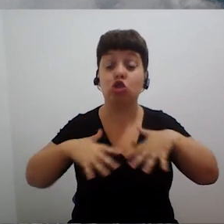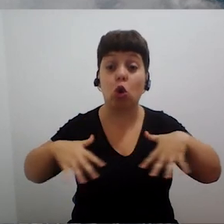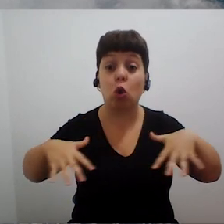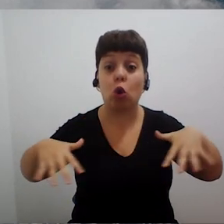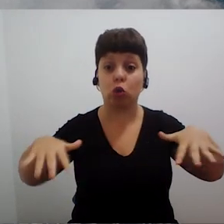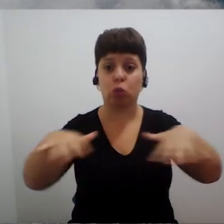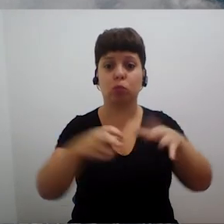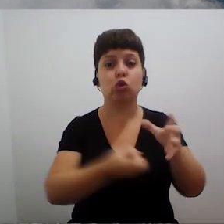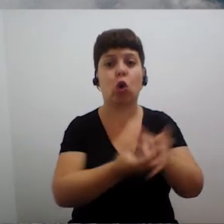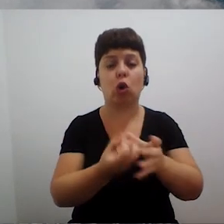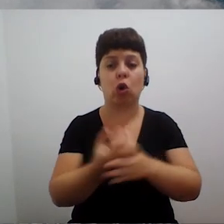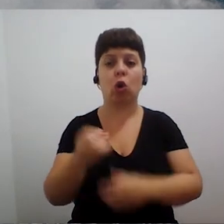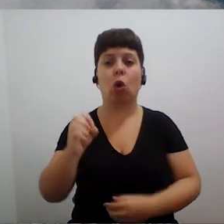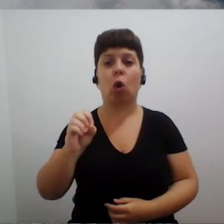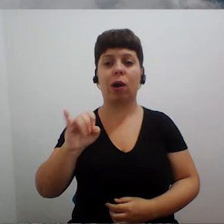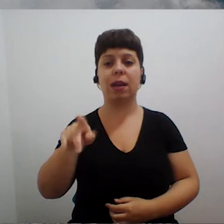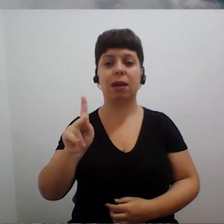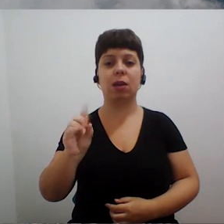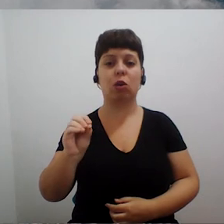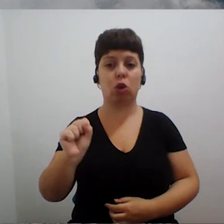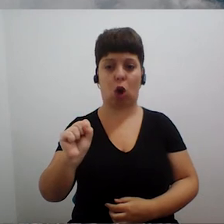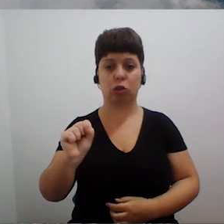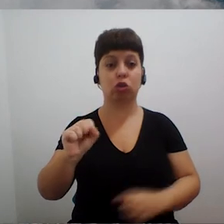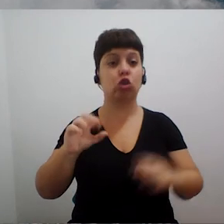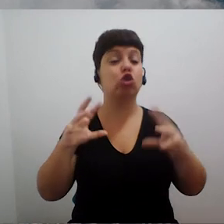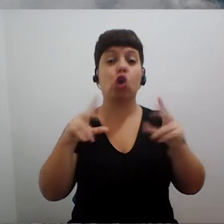Por toda a "oikós", "oikia", todo o mundo criado, todo o universo.